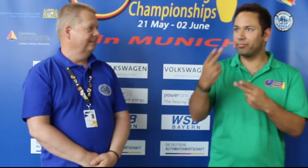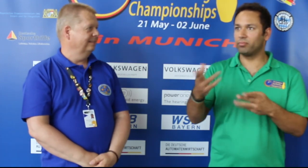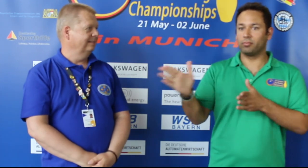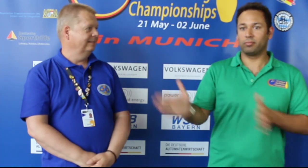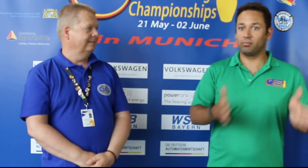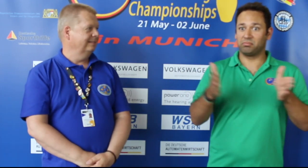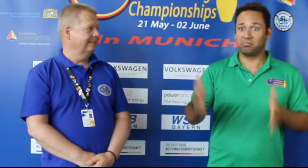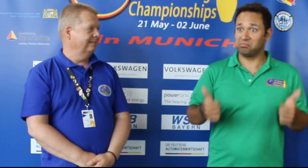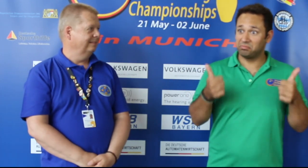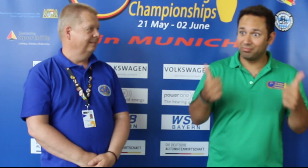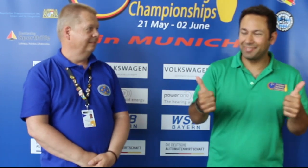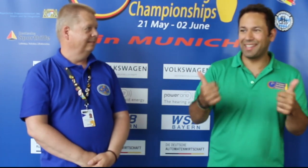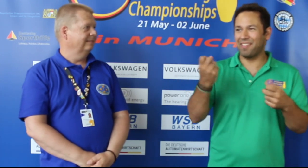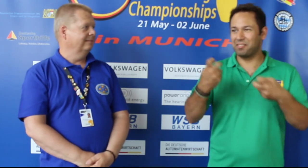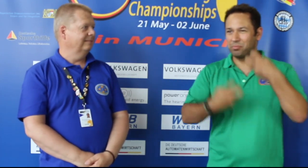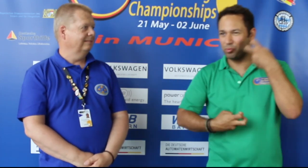Wie war der Organisationsablauf bis jetzt ?